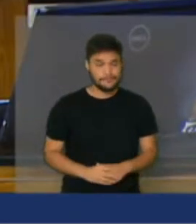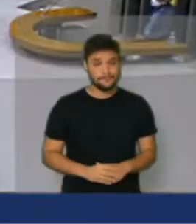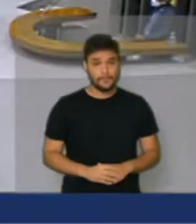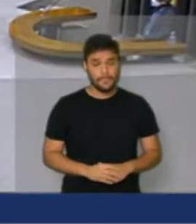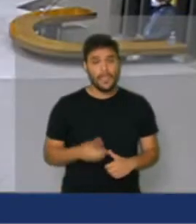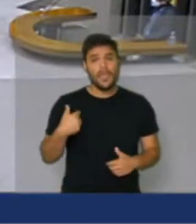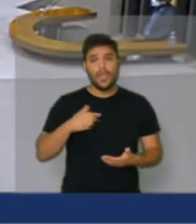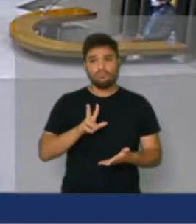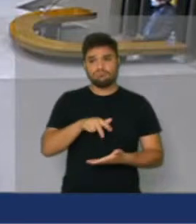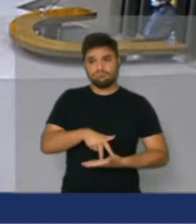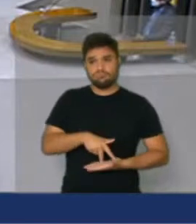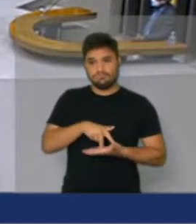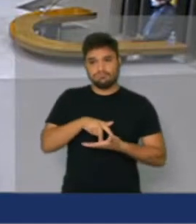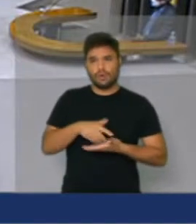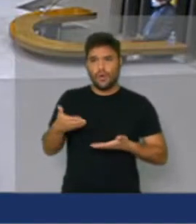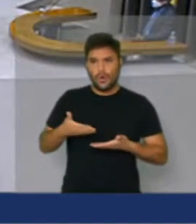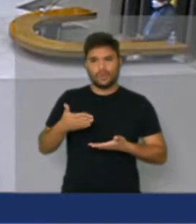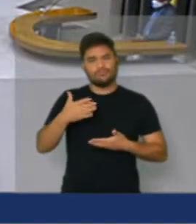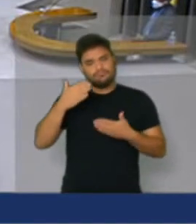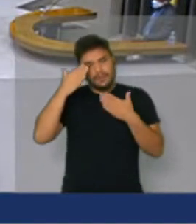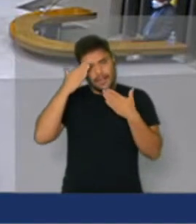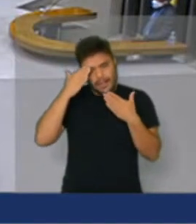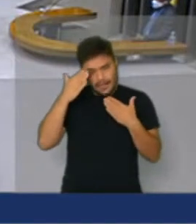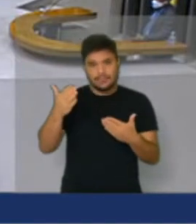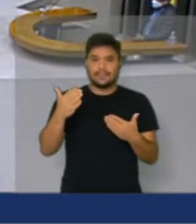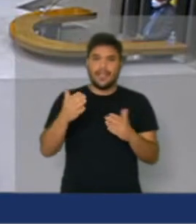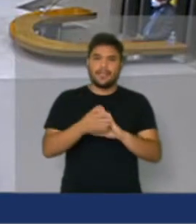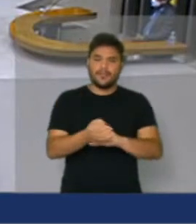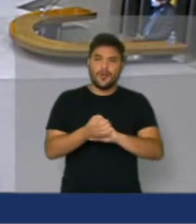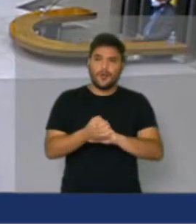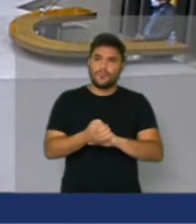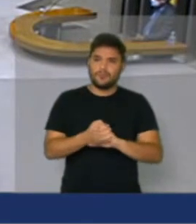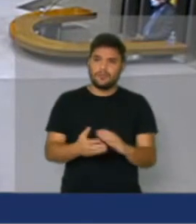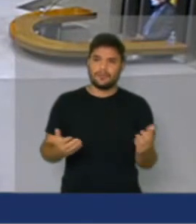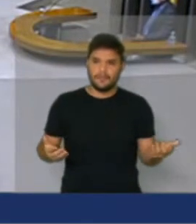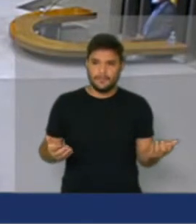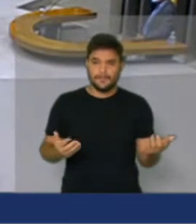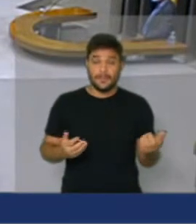AGRADECER E SAUDAR... TRÊS MUNICÍPIOS DO RIO GRANDE DO SUL QUE EU TENHO CONHECIMENTO